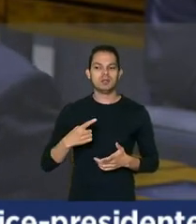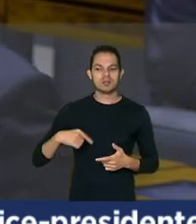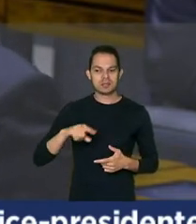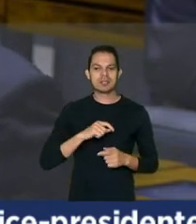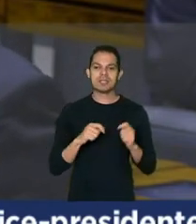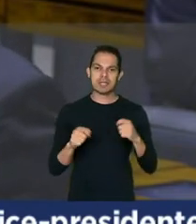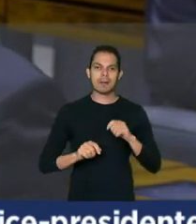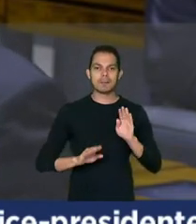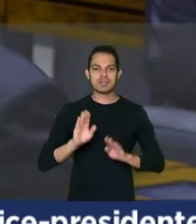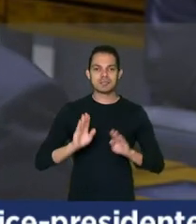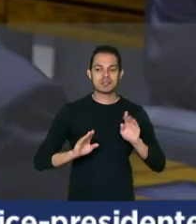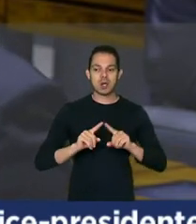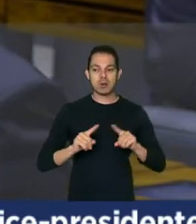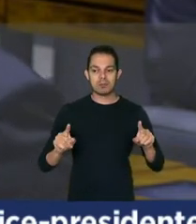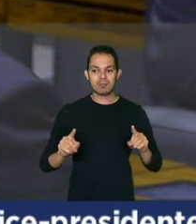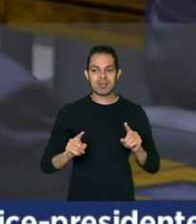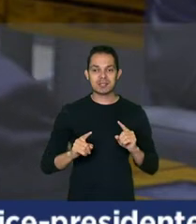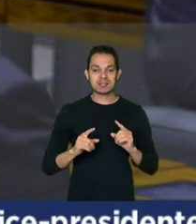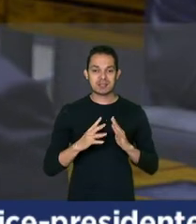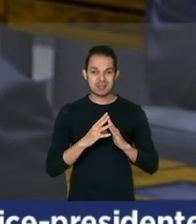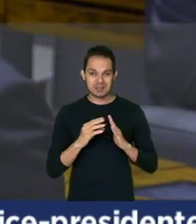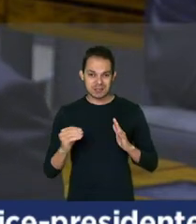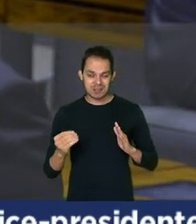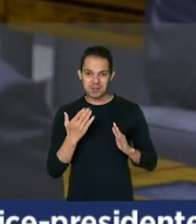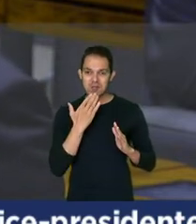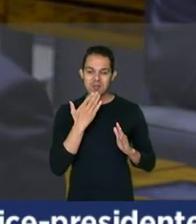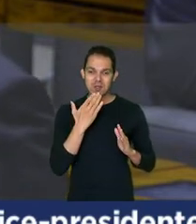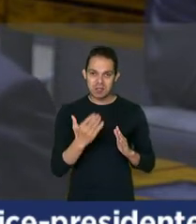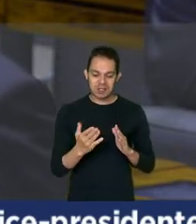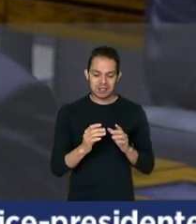QUE FOI OPTADO, AÍ SIM NÓS PODERÍAMOS FALAR EM LICITAÇÃO. MAS NA MODALIDADE